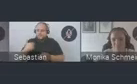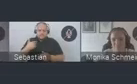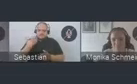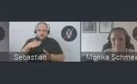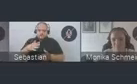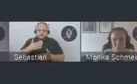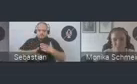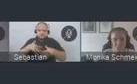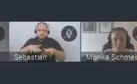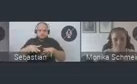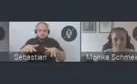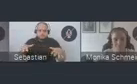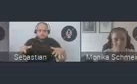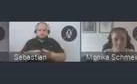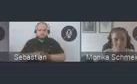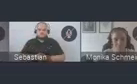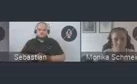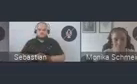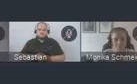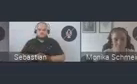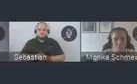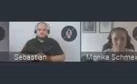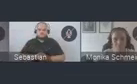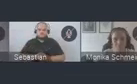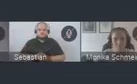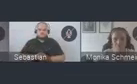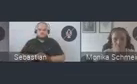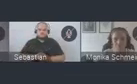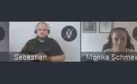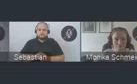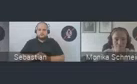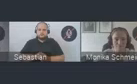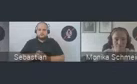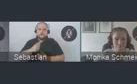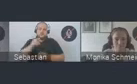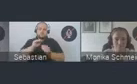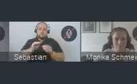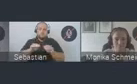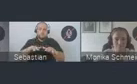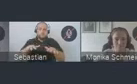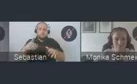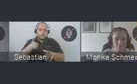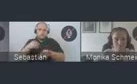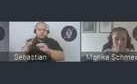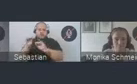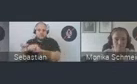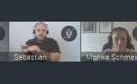Mam nadzieję, że konferencje też się państwu przydały. Oprócz tego przeszkoliliśmy dużo trenerek, trenerów.